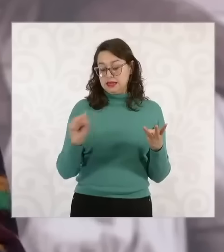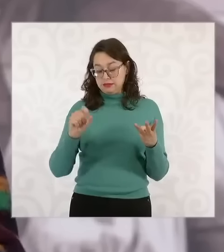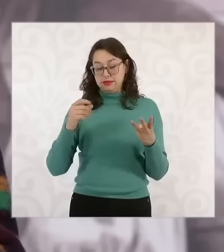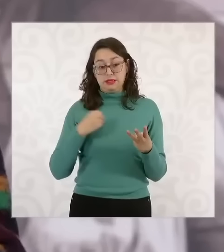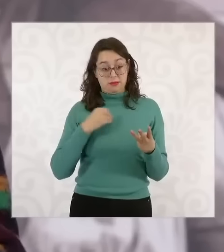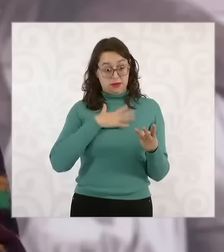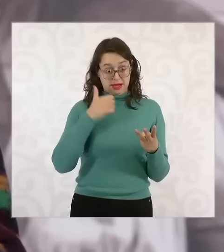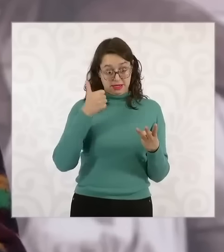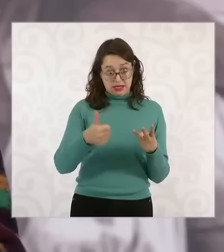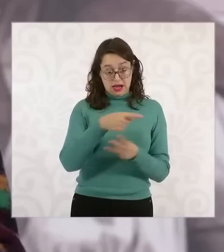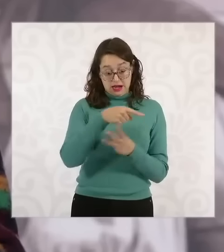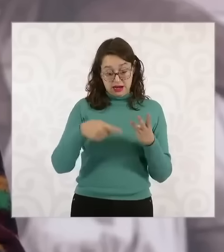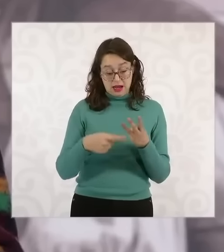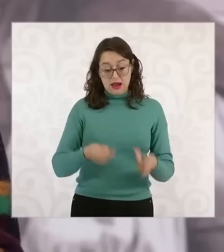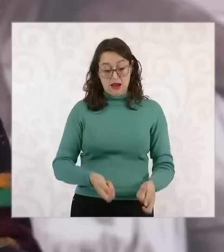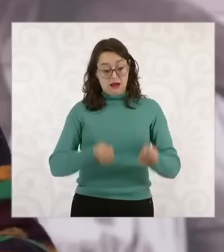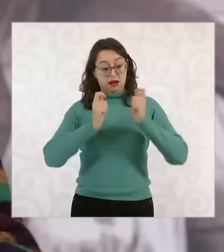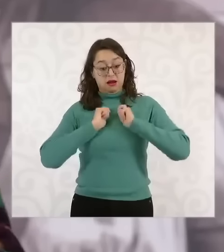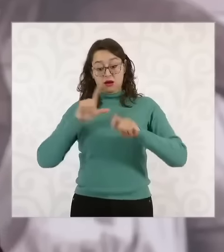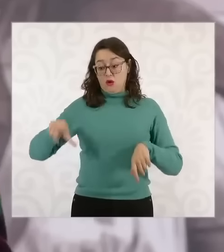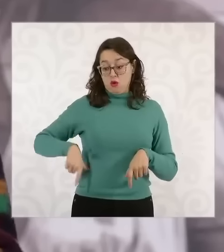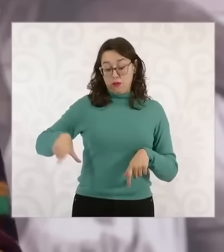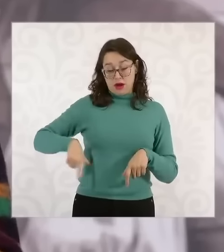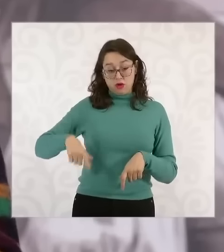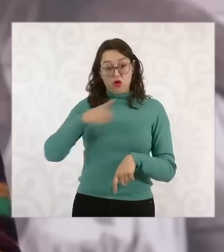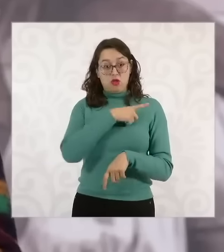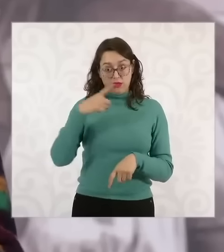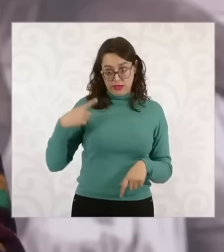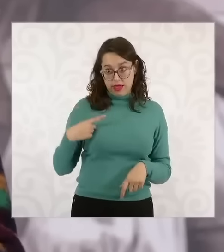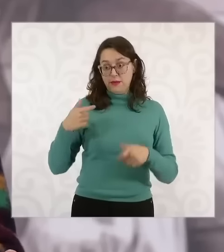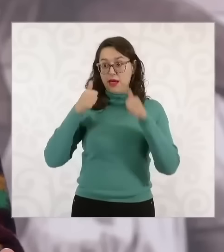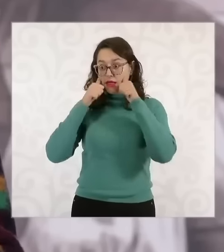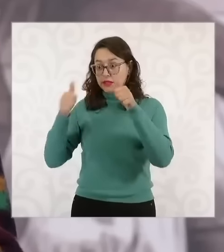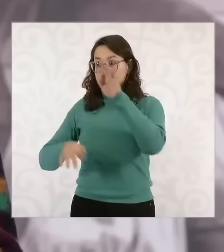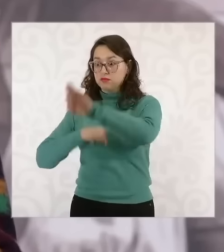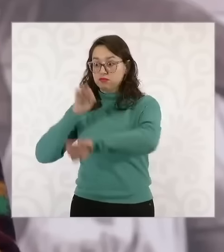mexicanos el acceso a la salud. el intercambio de información, cuando una persona acuda a poder